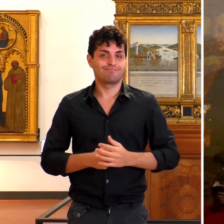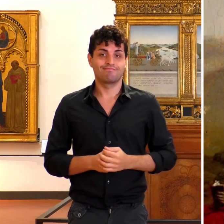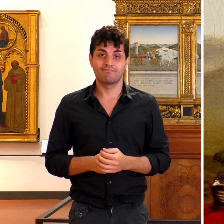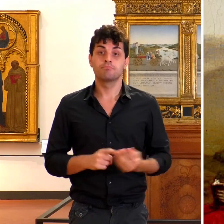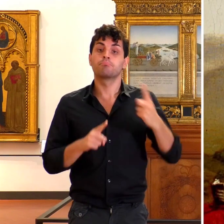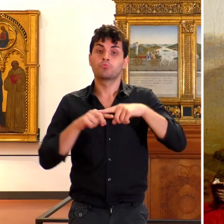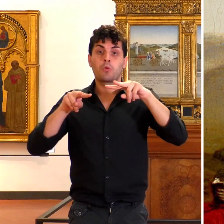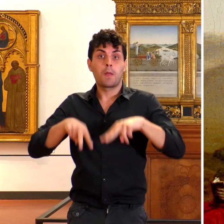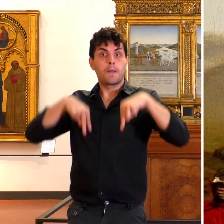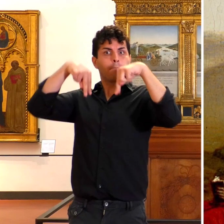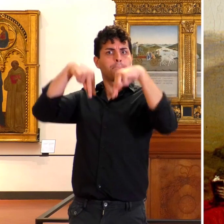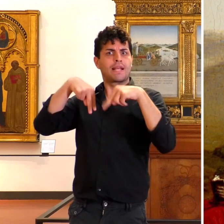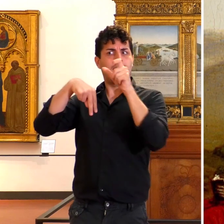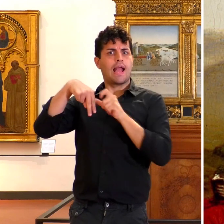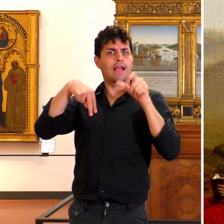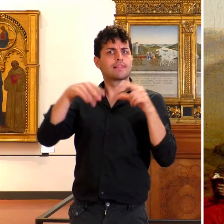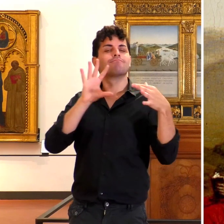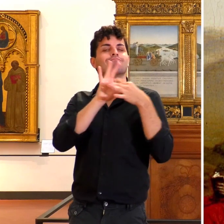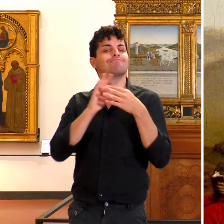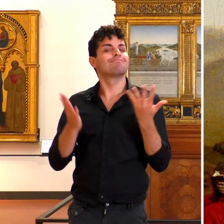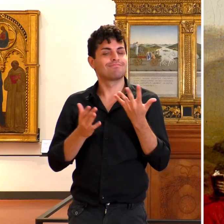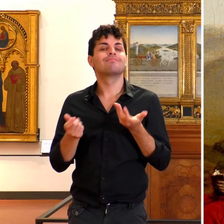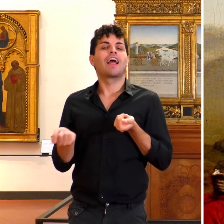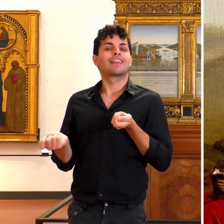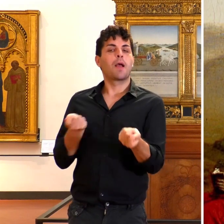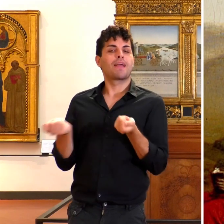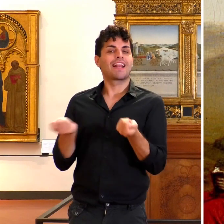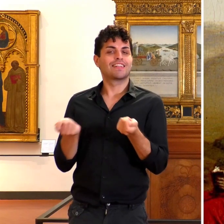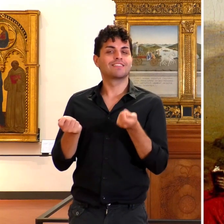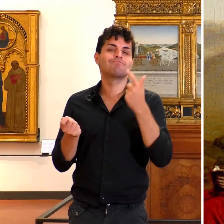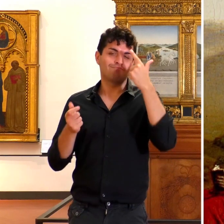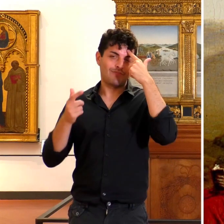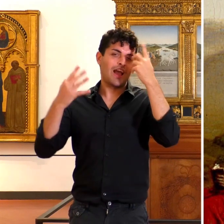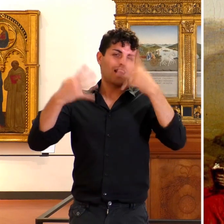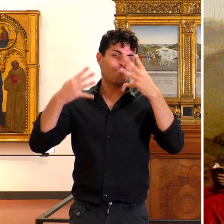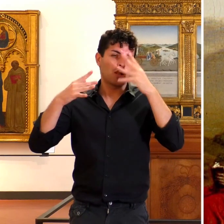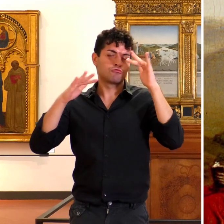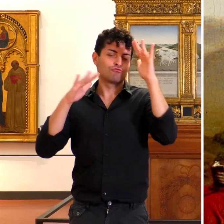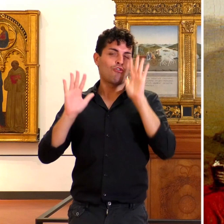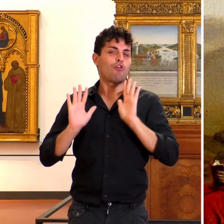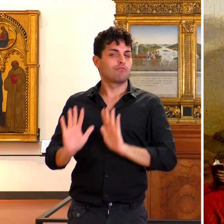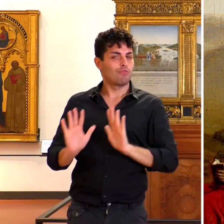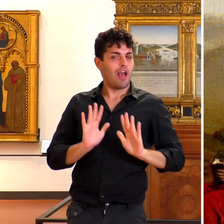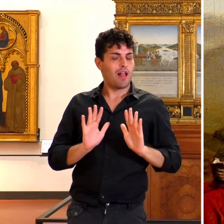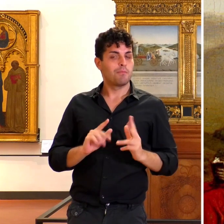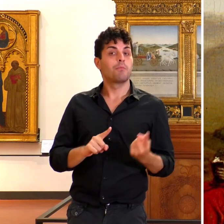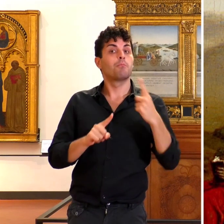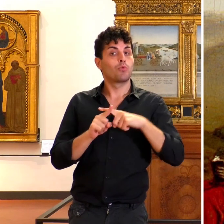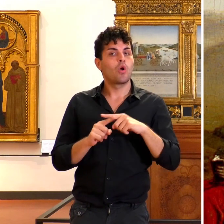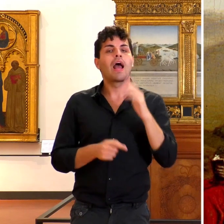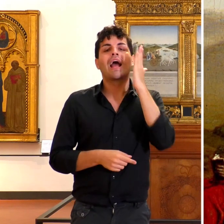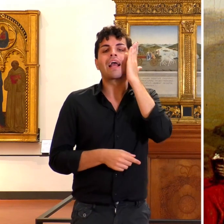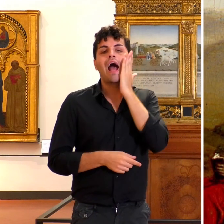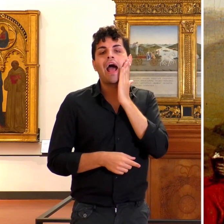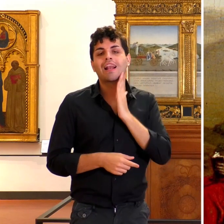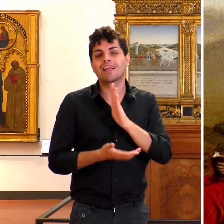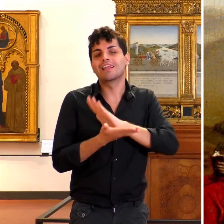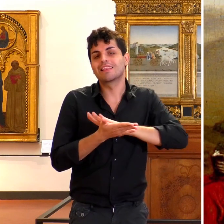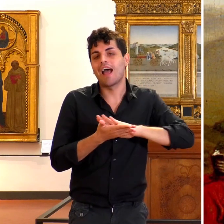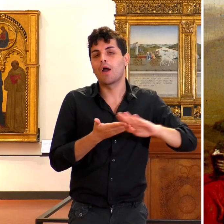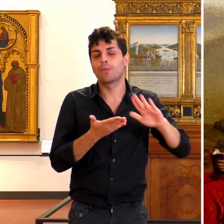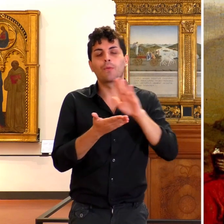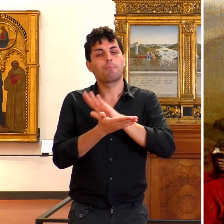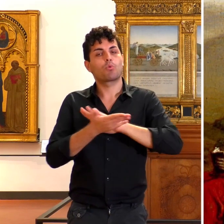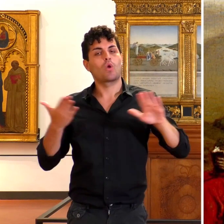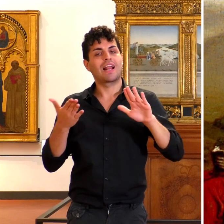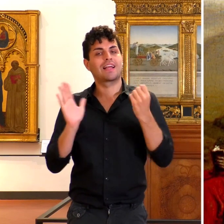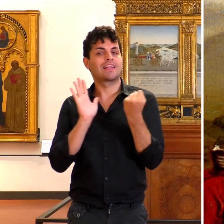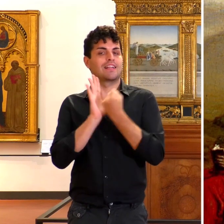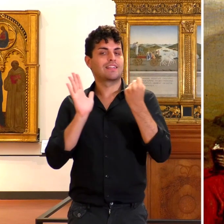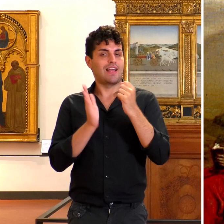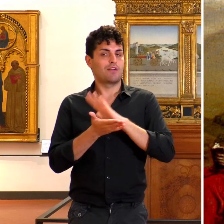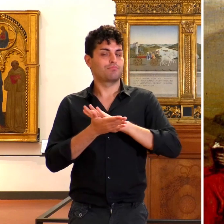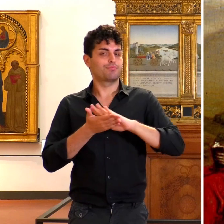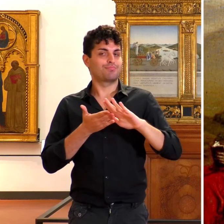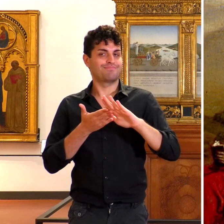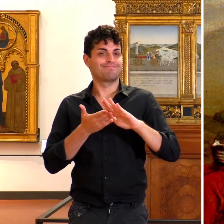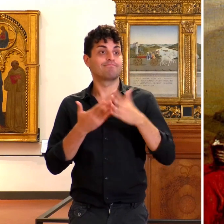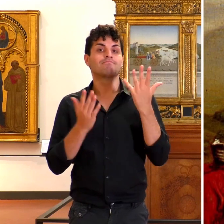le altre due figure in piedi sono la Temperanza e la Castità, simbolo questa di purezza.